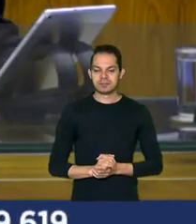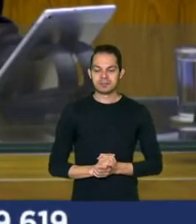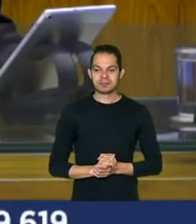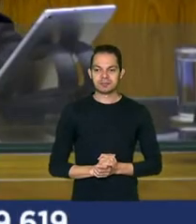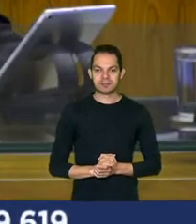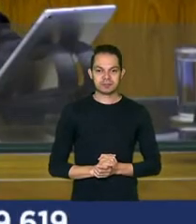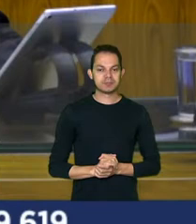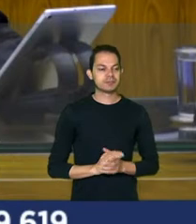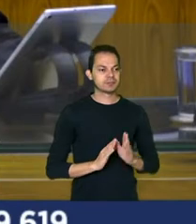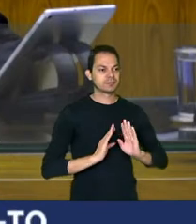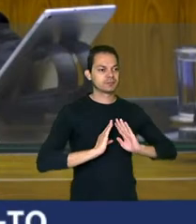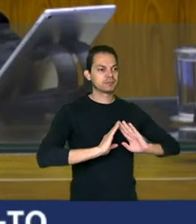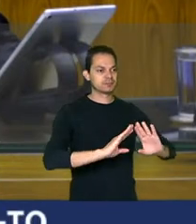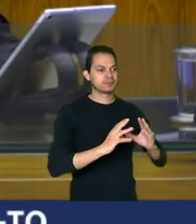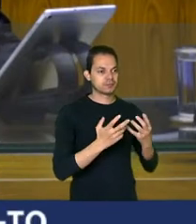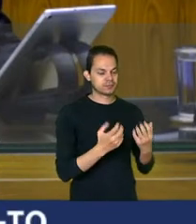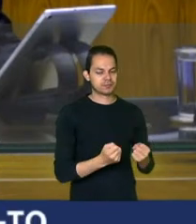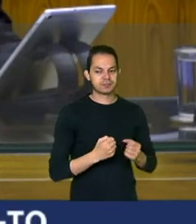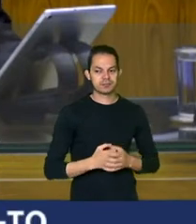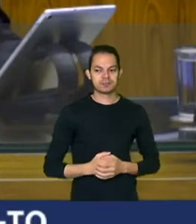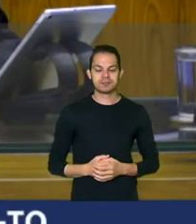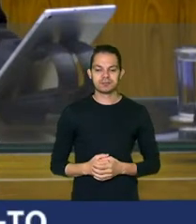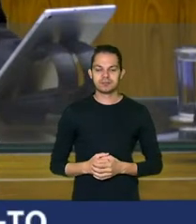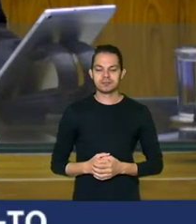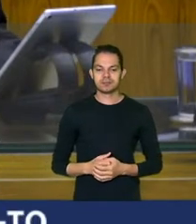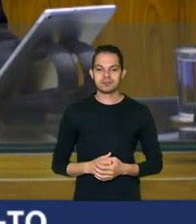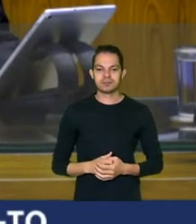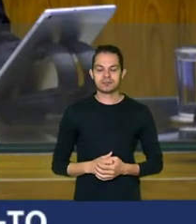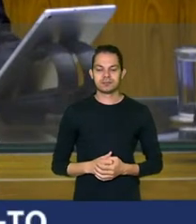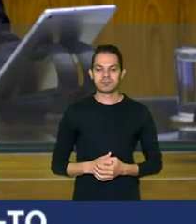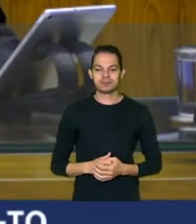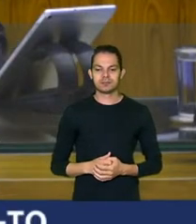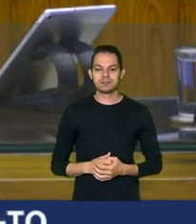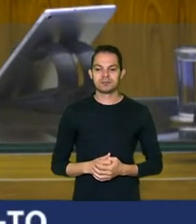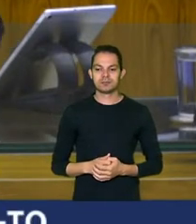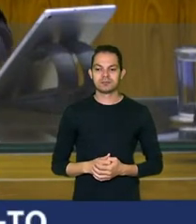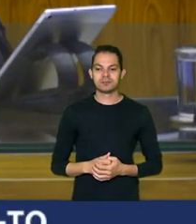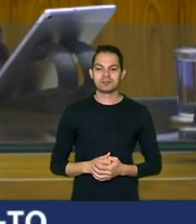DESTA CASA. -- [PRESIDENTE]: SERÁ ATENDIDO O SEU PEDIDO, NOBRE